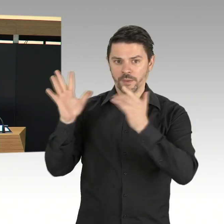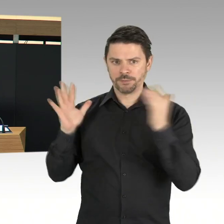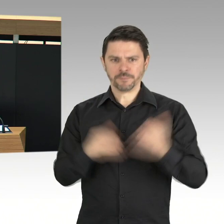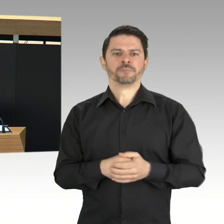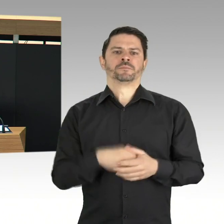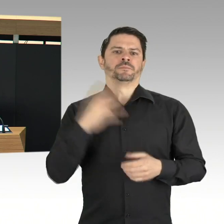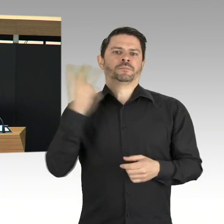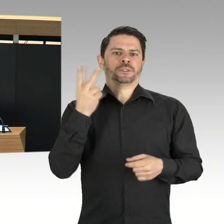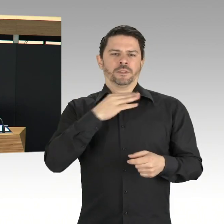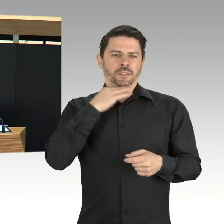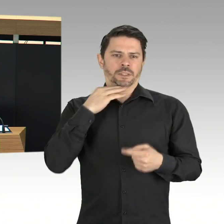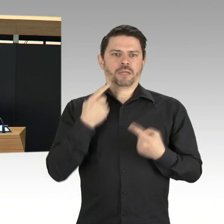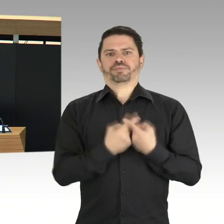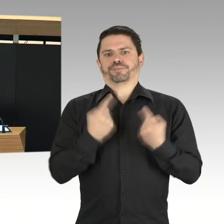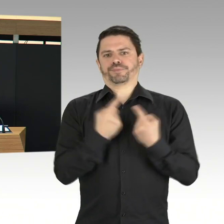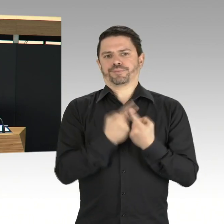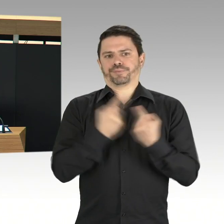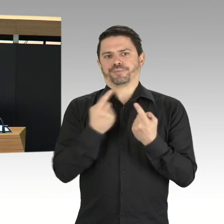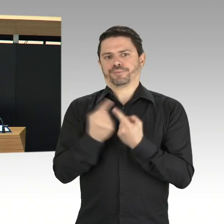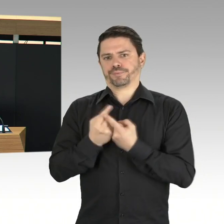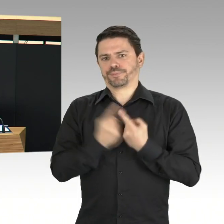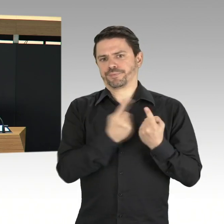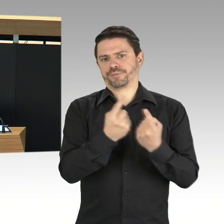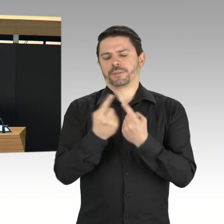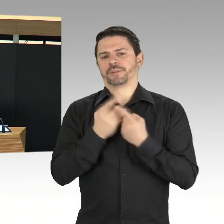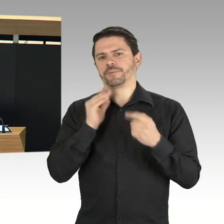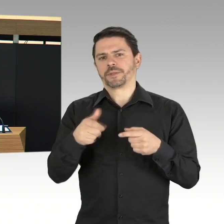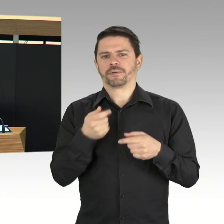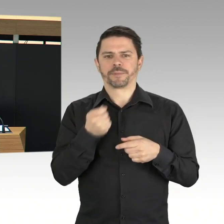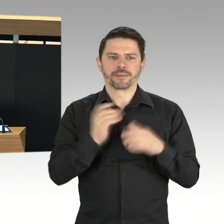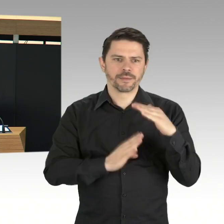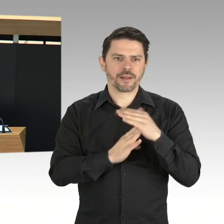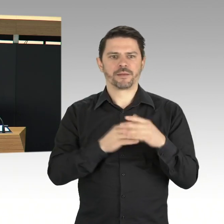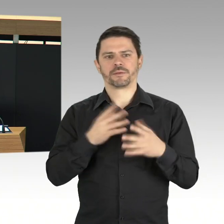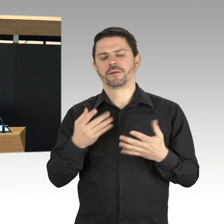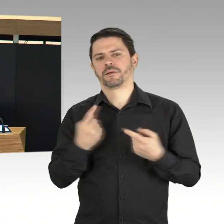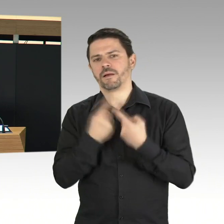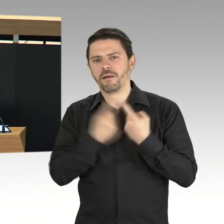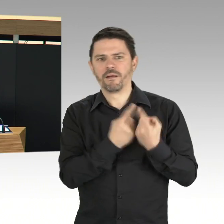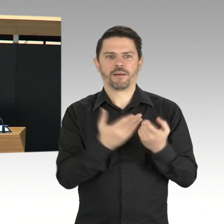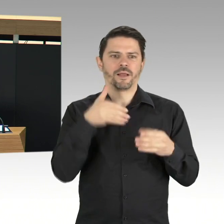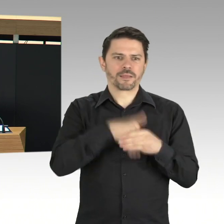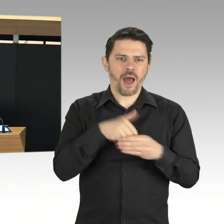die Kompetenz für das Wohnungswesen übertragen worden und Berlin macht als erstes Bundesland davon Gebrauch,